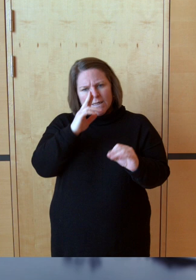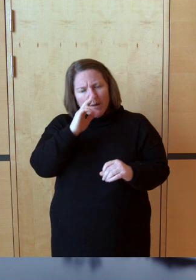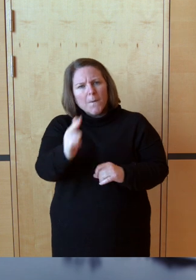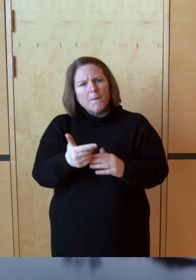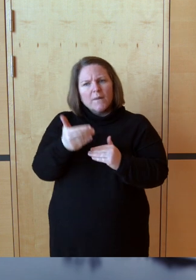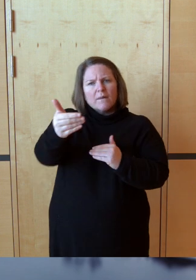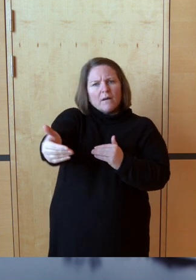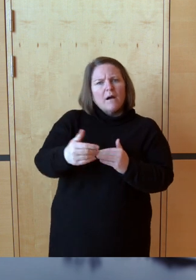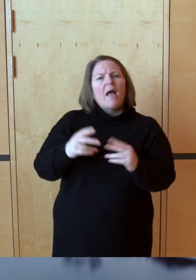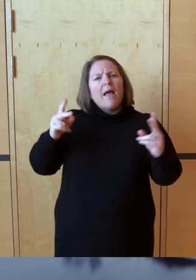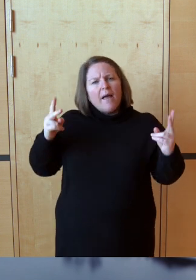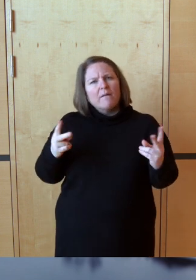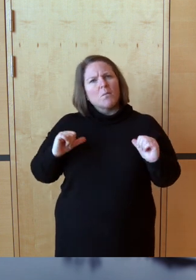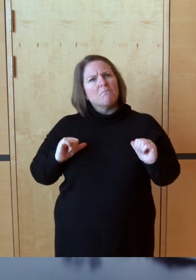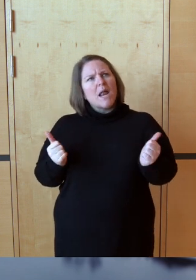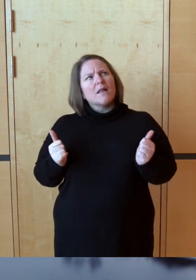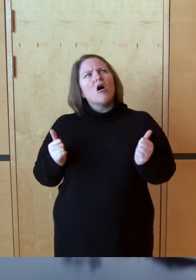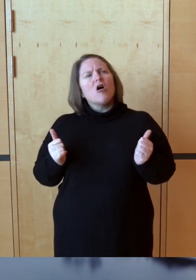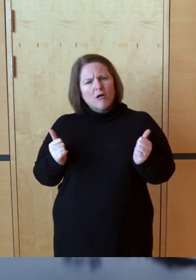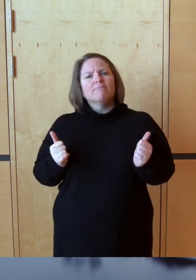Säg så är man ändå beredd att ta en del negativa konsekvenser